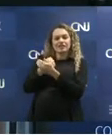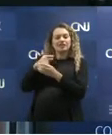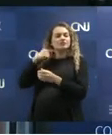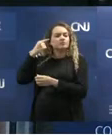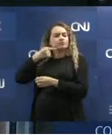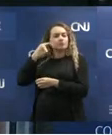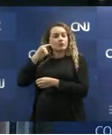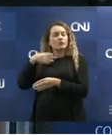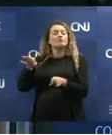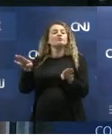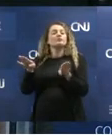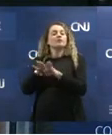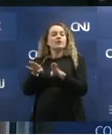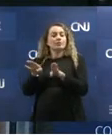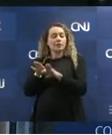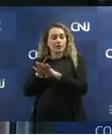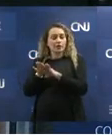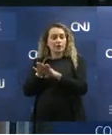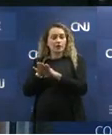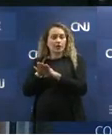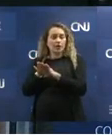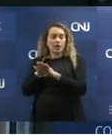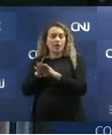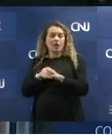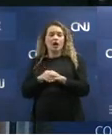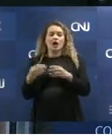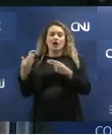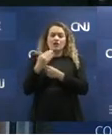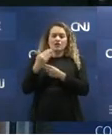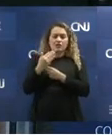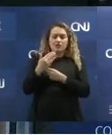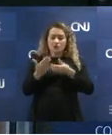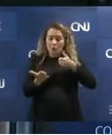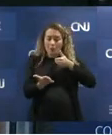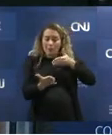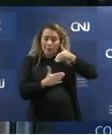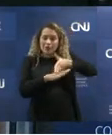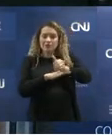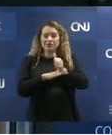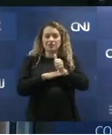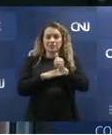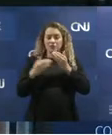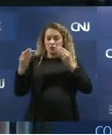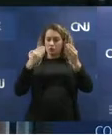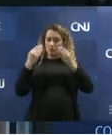do princípio absoluto de paridade e de oxigenação do quinto constitucional